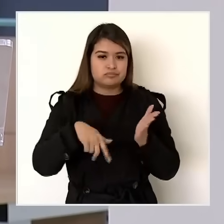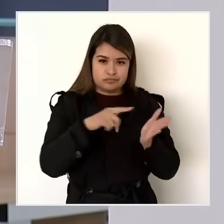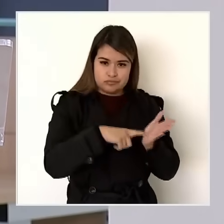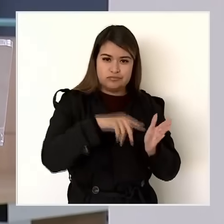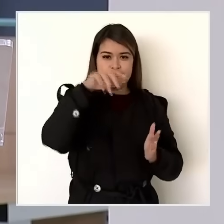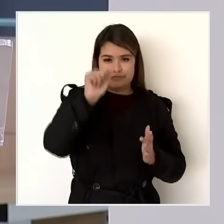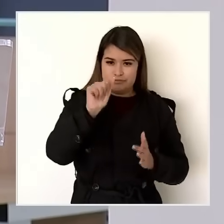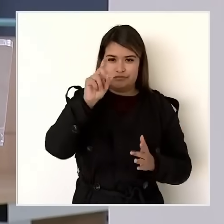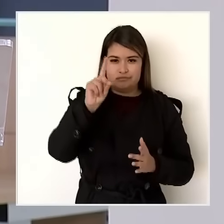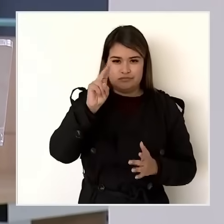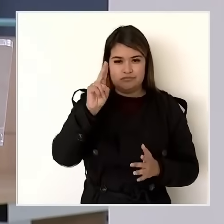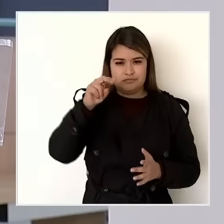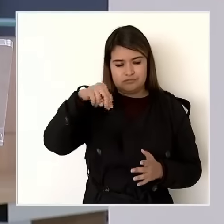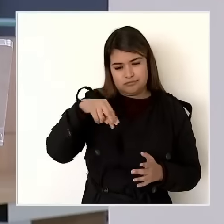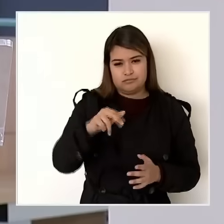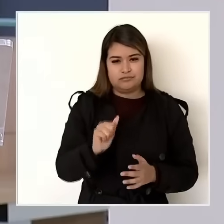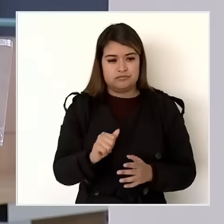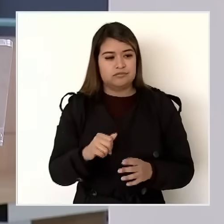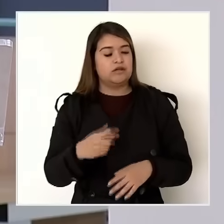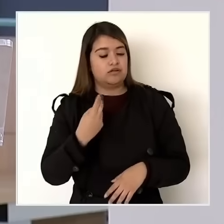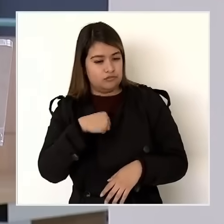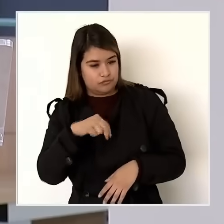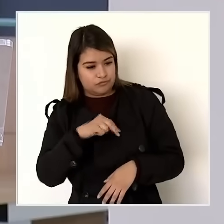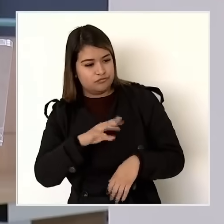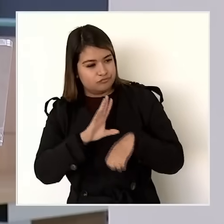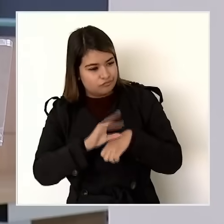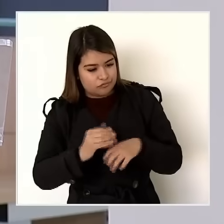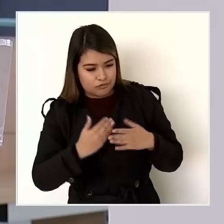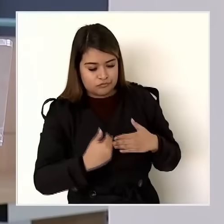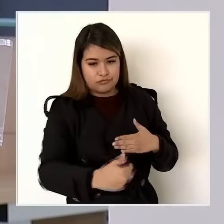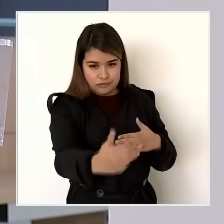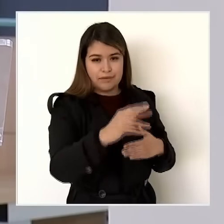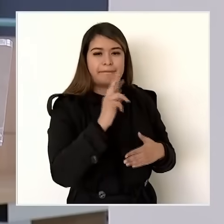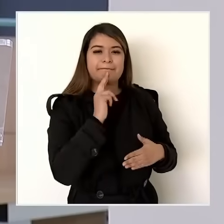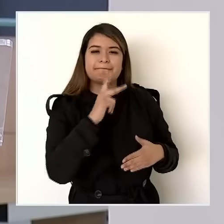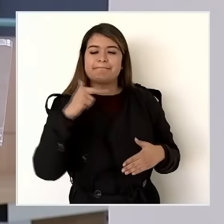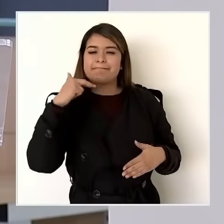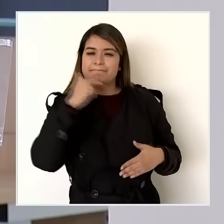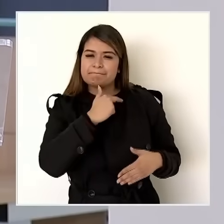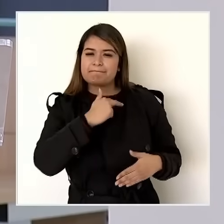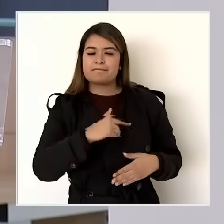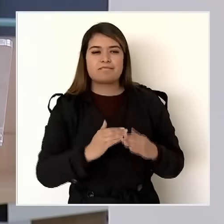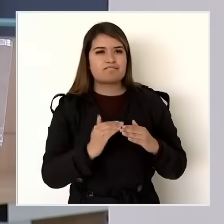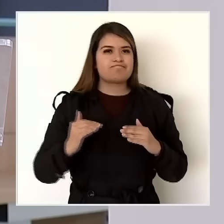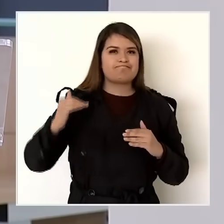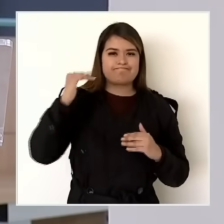a permitir todavía mayor eficiencia, mayor productividad, mayor honestidad,